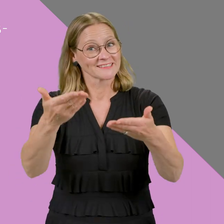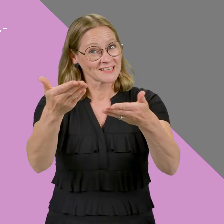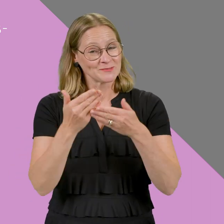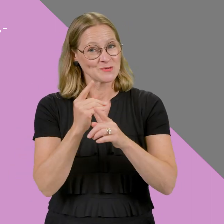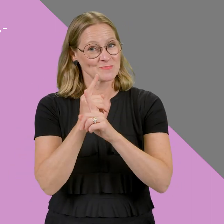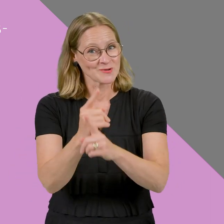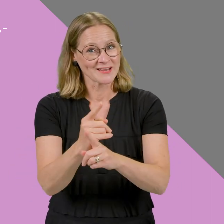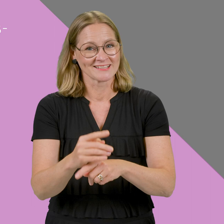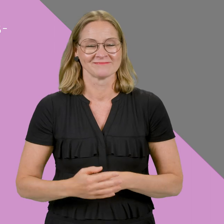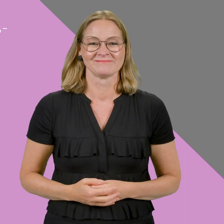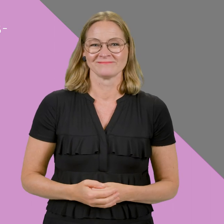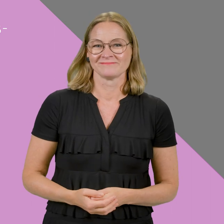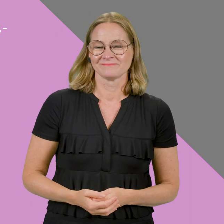Tervetuloa mukaan!